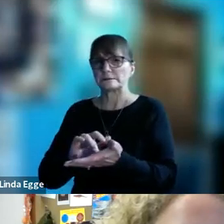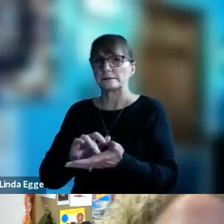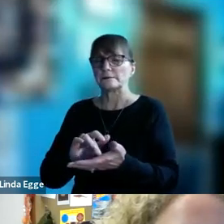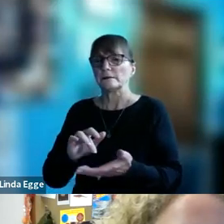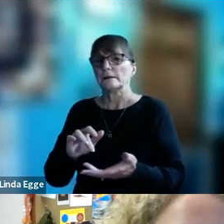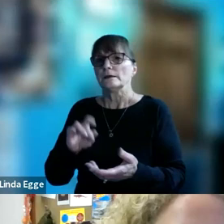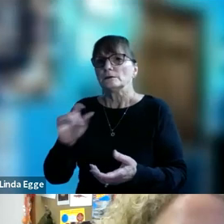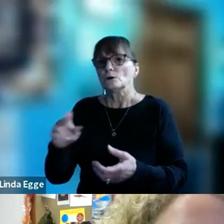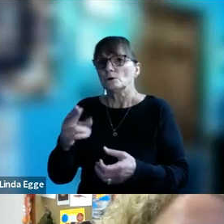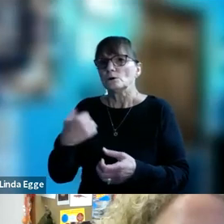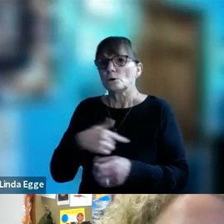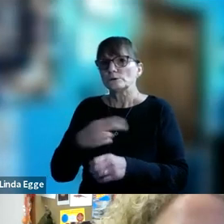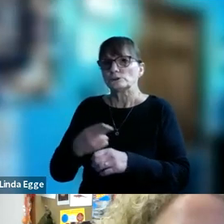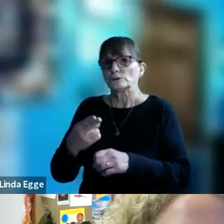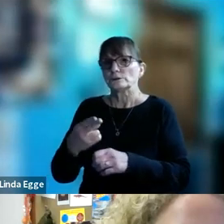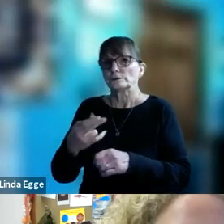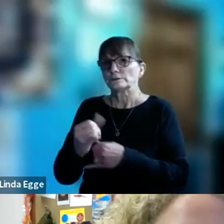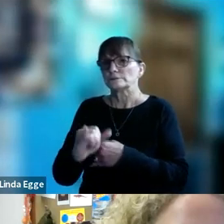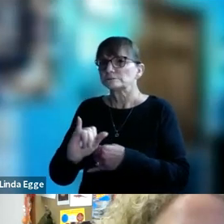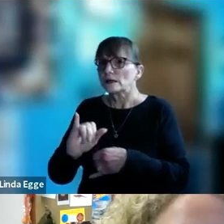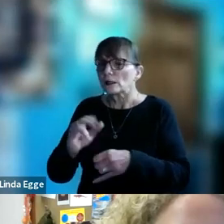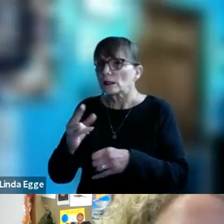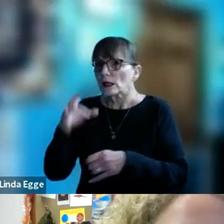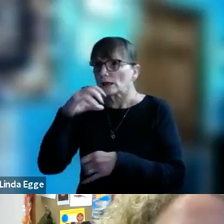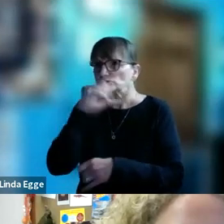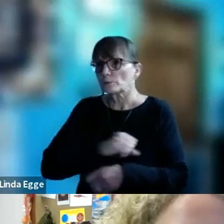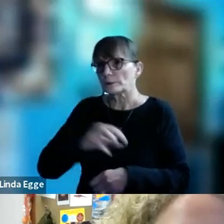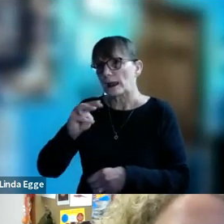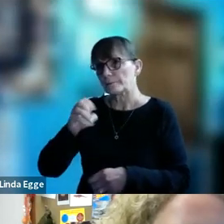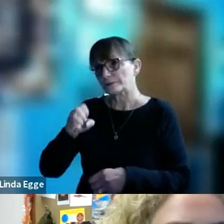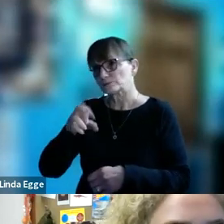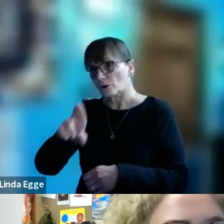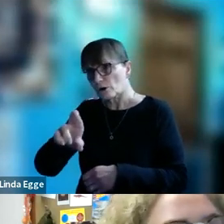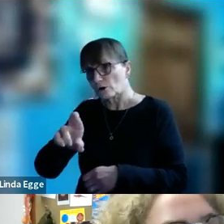¿deberíamos incluirlo igualmente en el MSR? Esto sería para un individuo con...